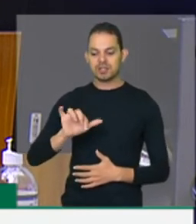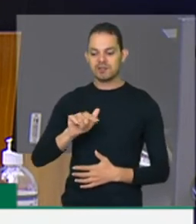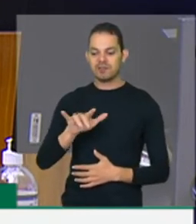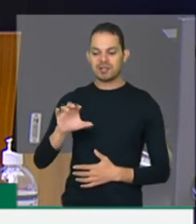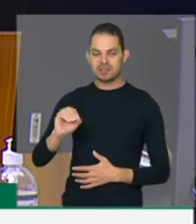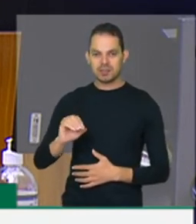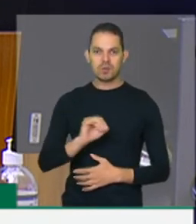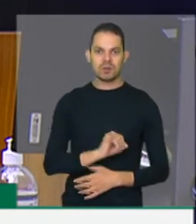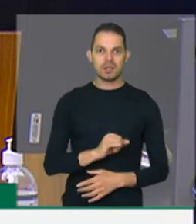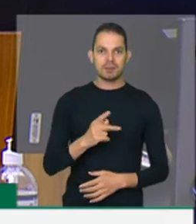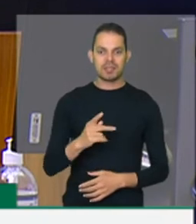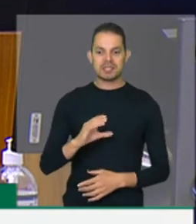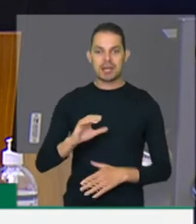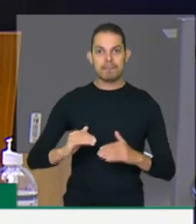ENCAMINHAR A FAVOR DO REQUERIMENTO, DEPUTADO